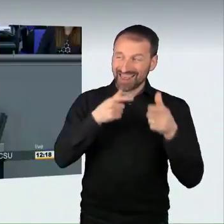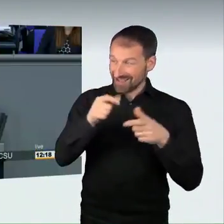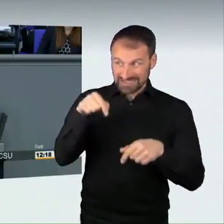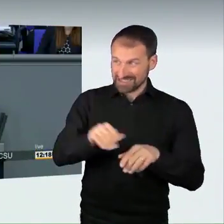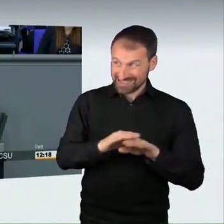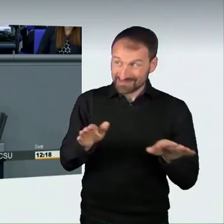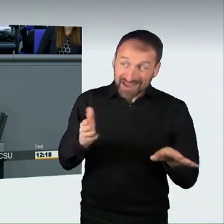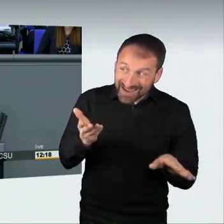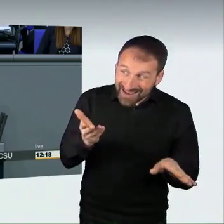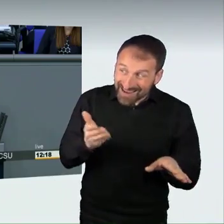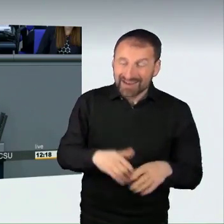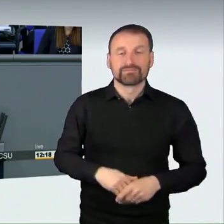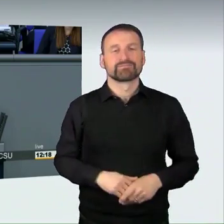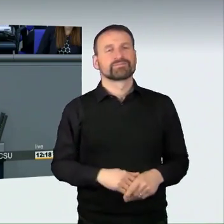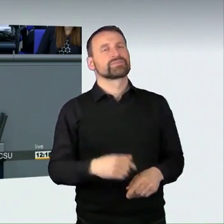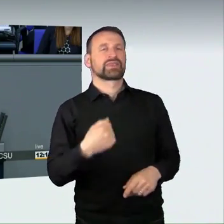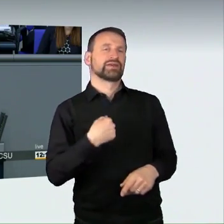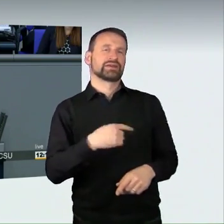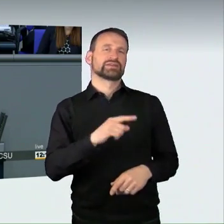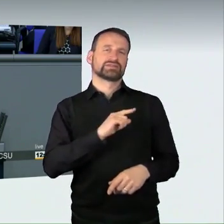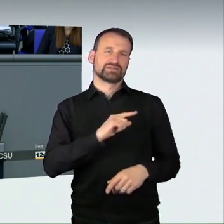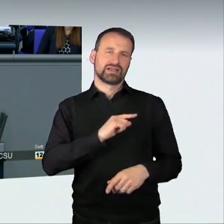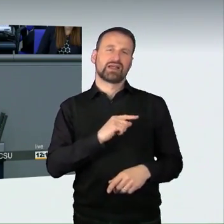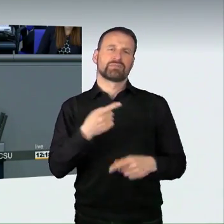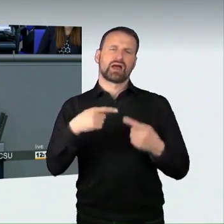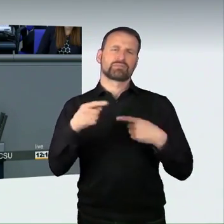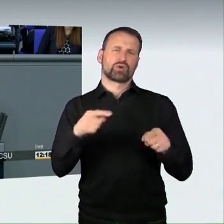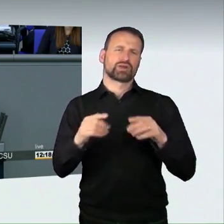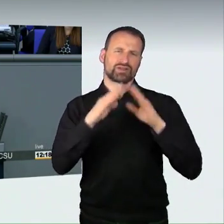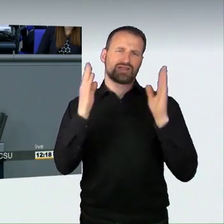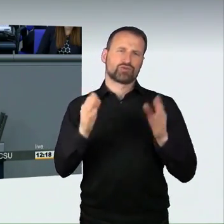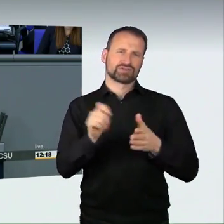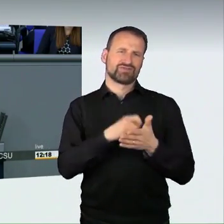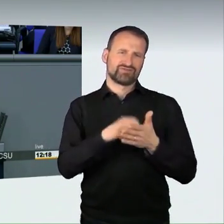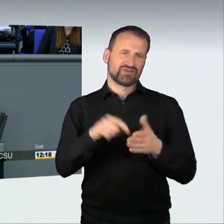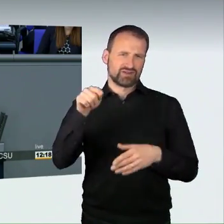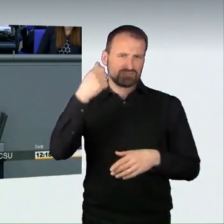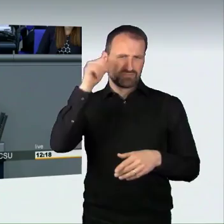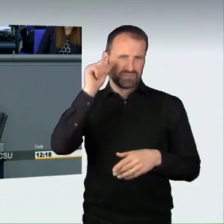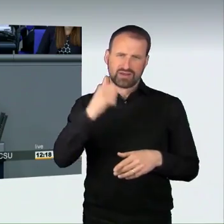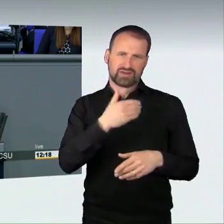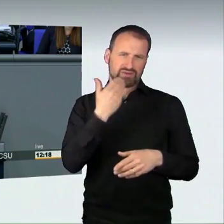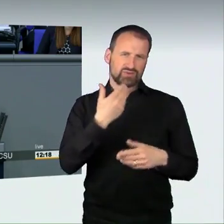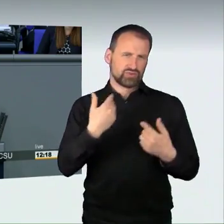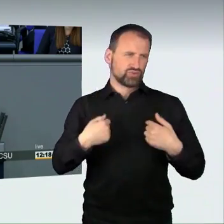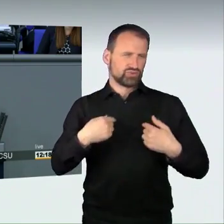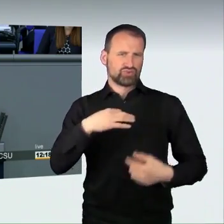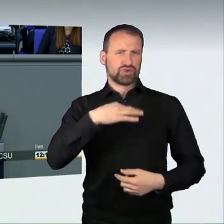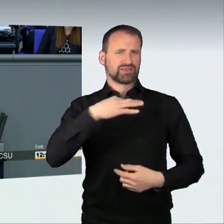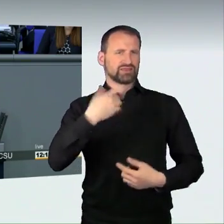(Sprecherwechsel): Ich stand selber bei den Abgeordnetenhauswahlen von Berlin nicht zur Wahl. Insofern war das völlig unabhängig von diesen Wahlen, Frau Kollegin. (Heiterkeit)